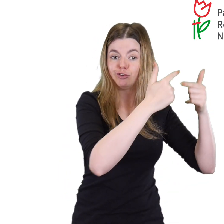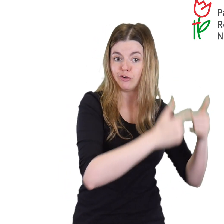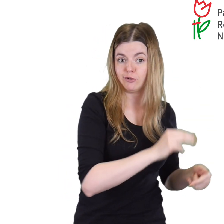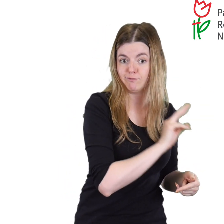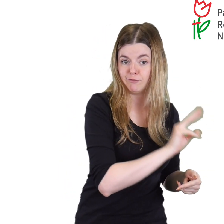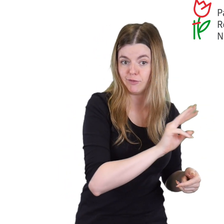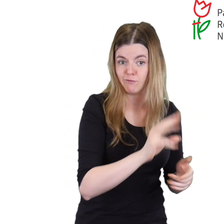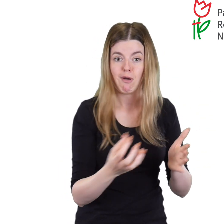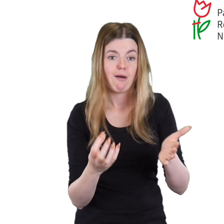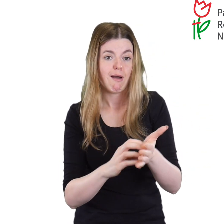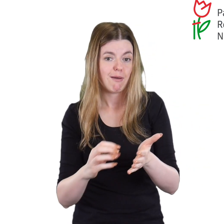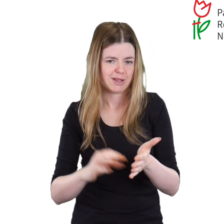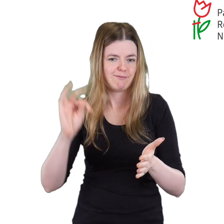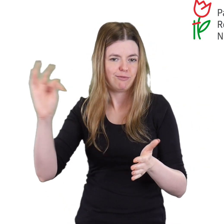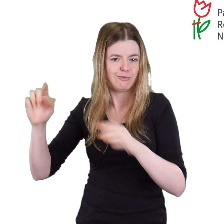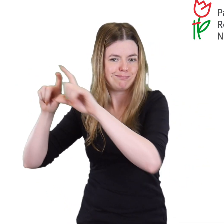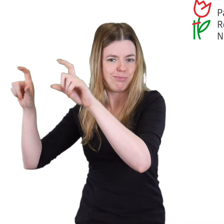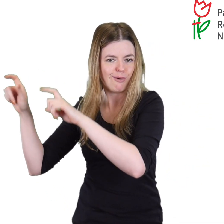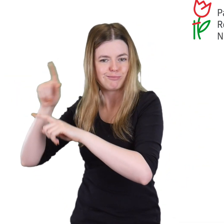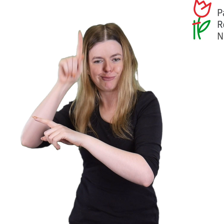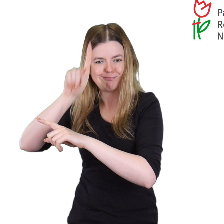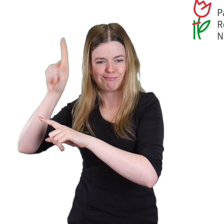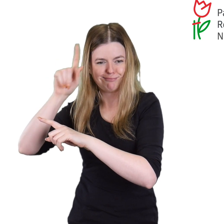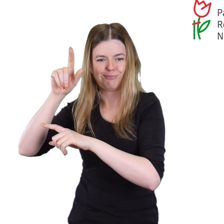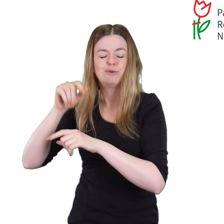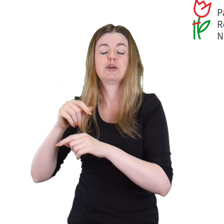stron internetowych i aplikacji mobilnych podmiotów publicznych